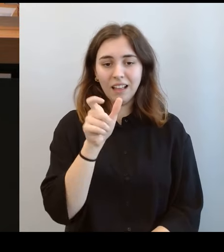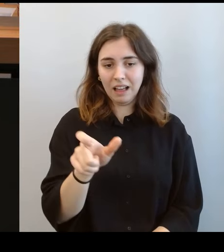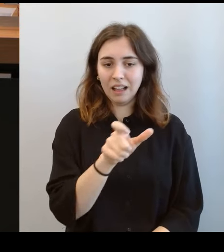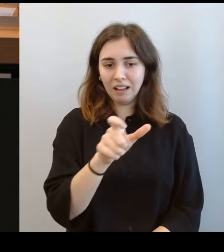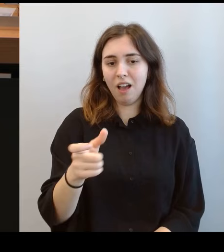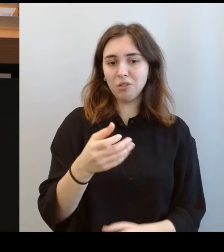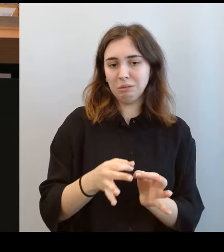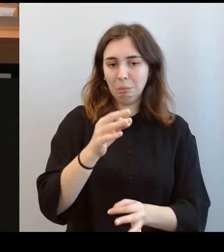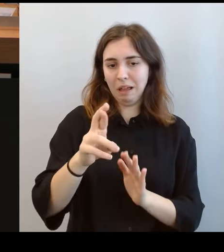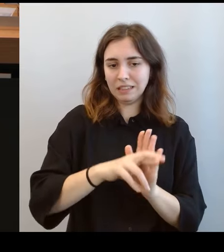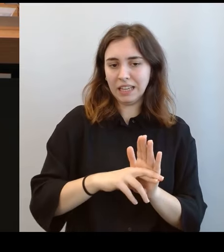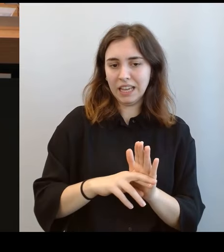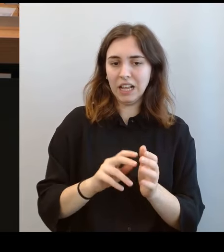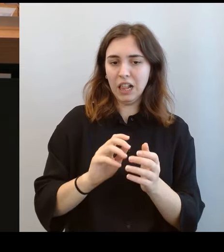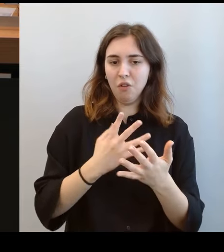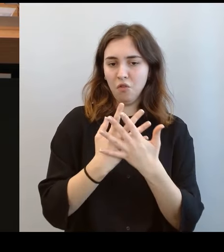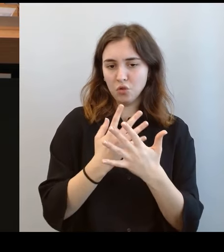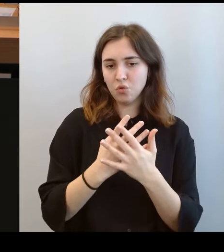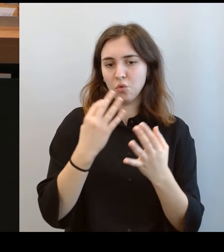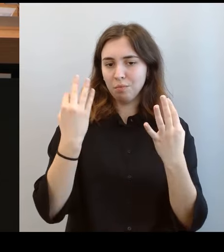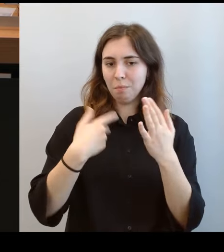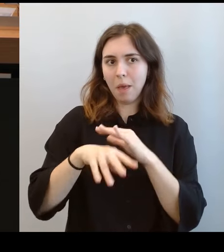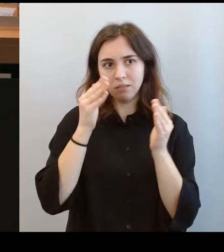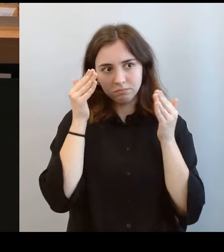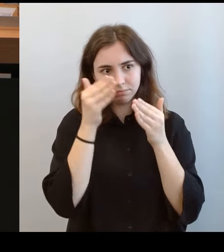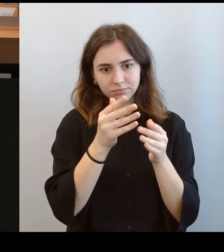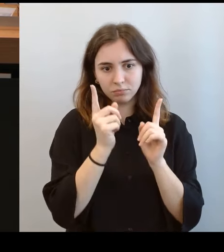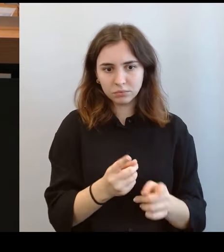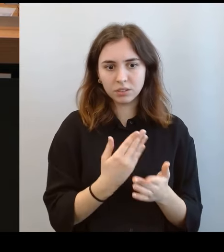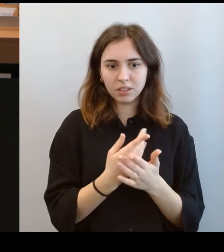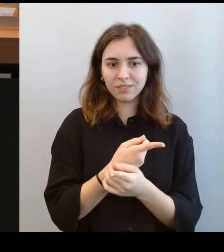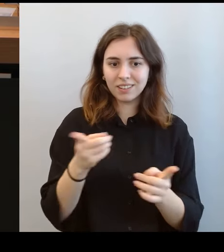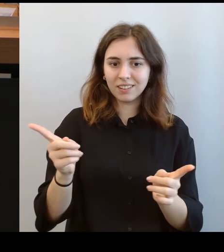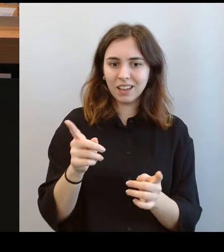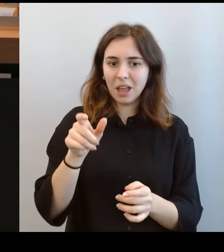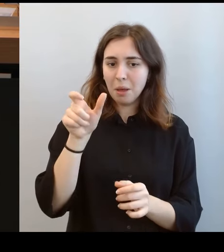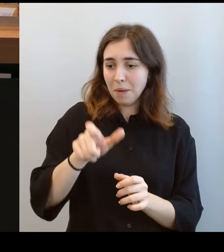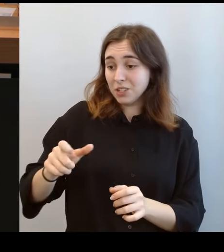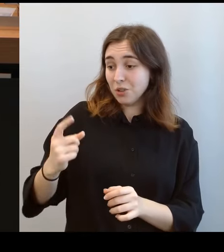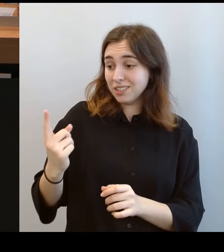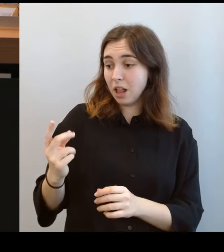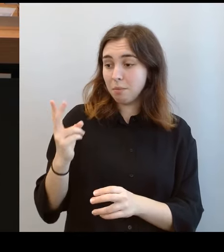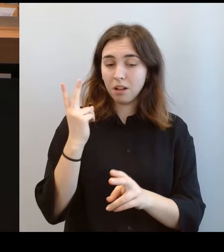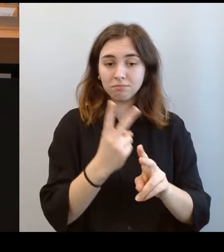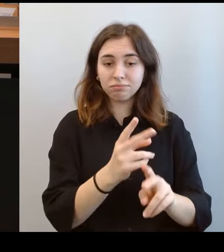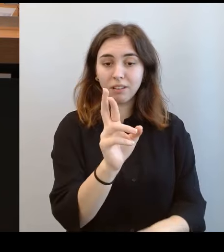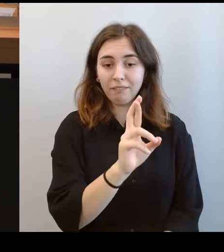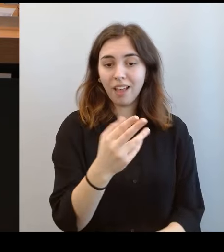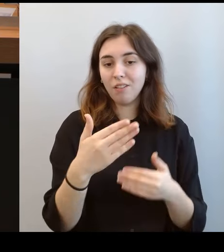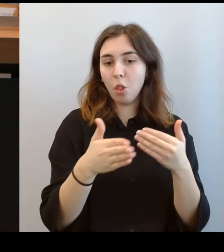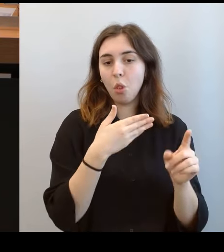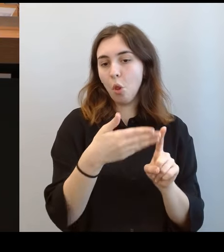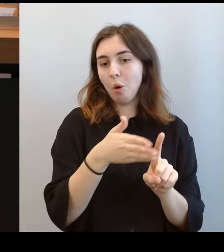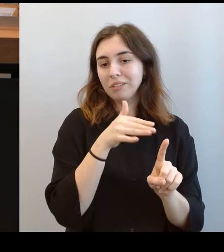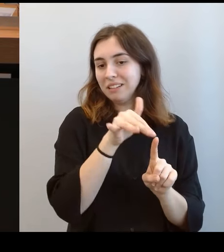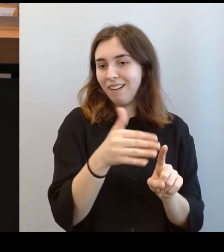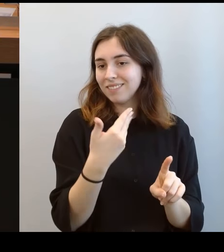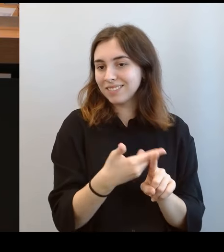Dort sitzen viele Menschen, die wenig Lobby haben und sich nicht wehren können aufgrund ihrer Situation. Und deswegen müssen wir uns genau angucken, was da passiert.